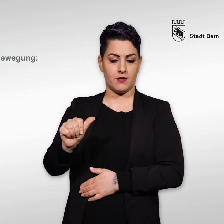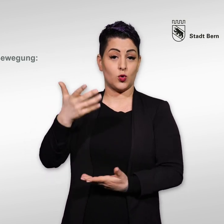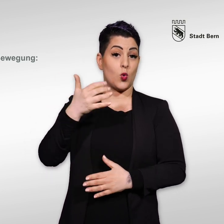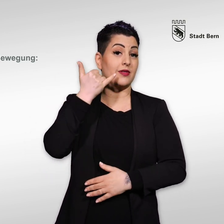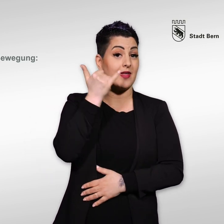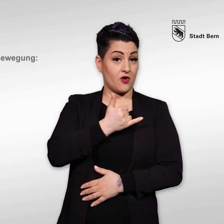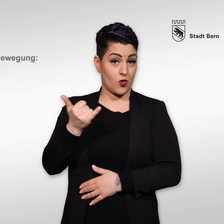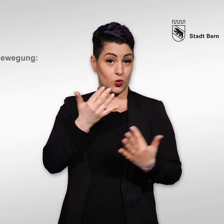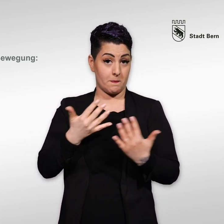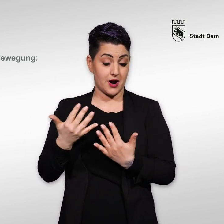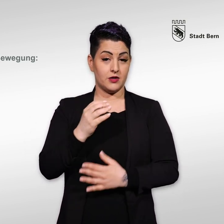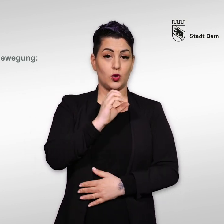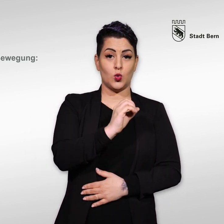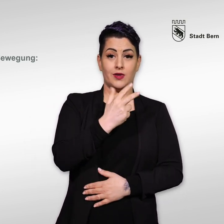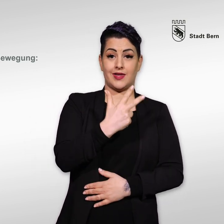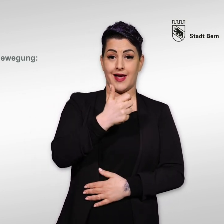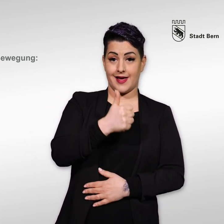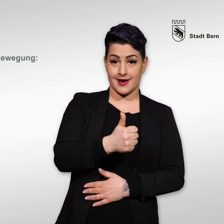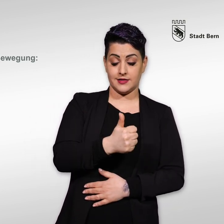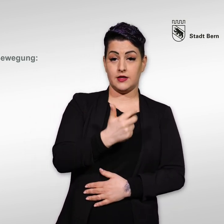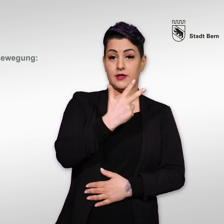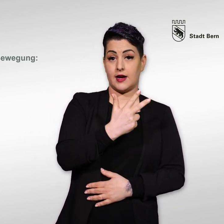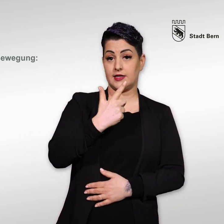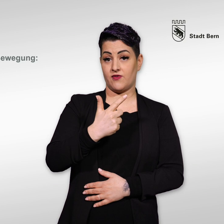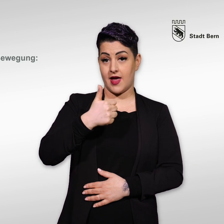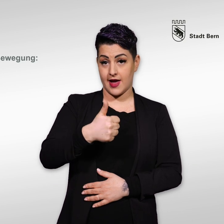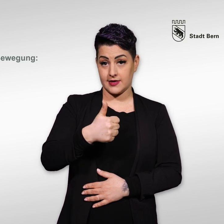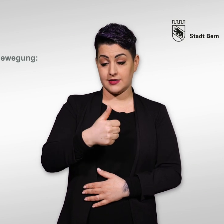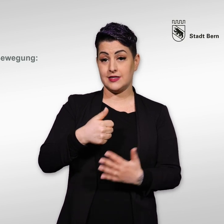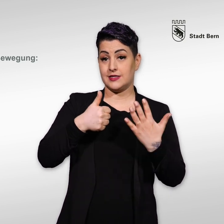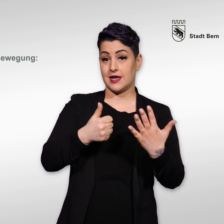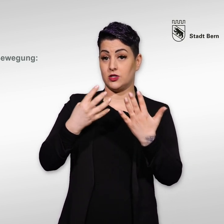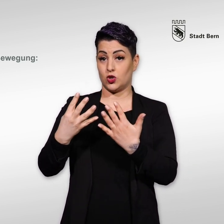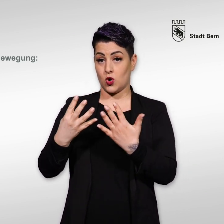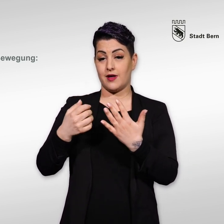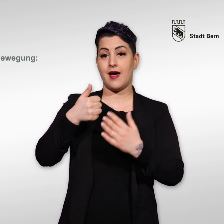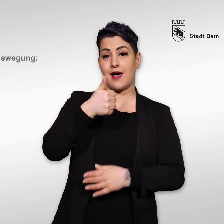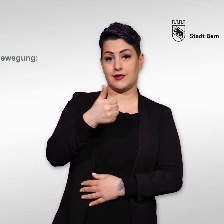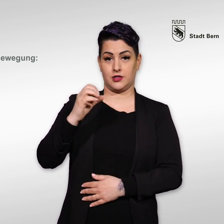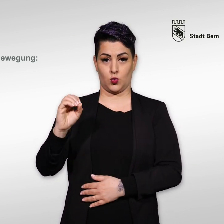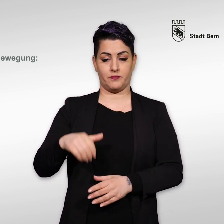oder der Nummer 031 321 69 10.